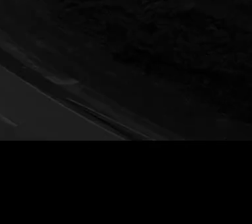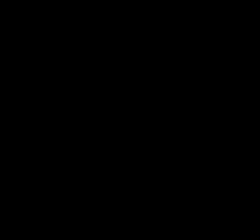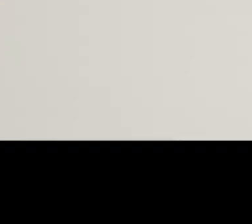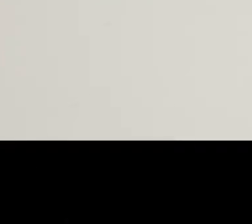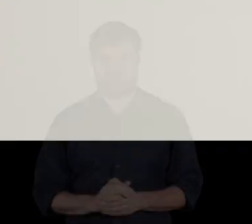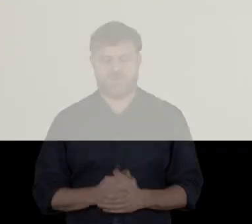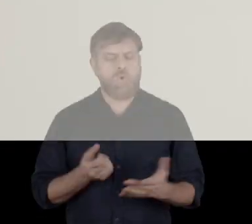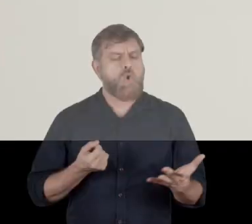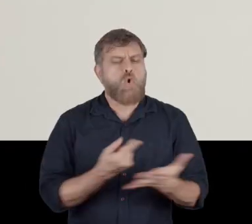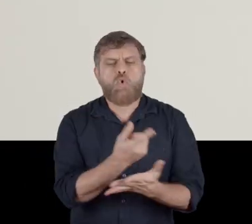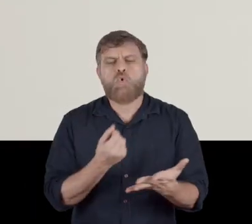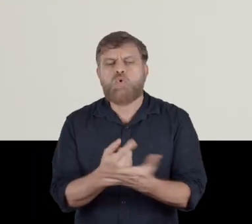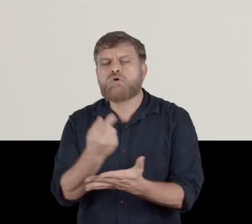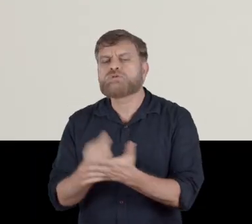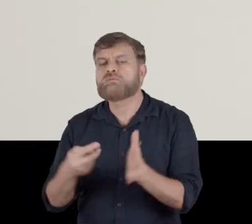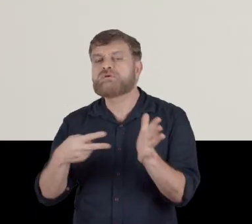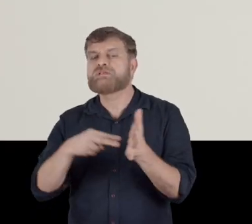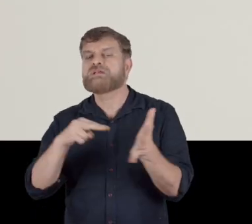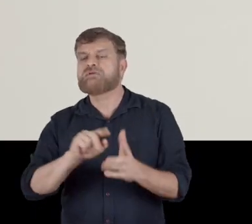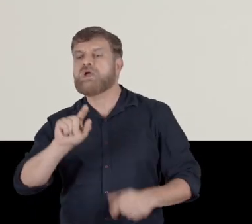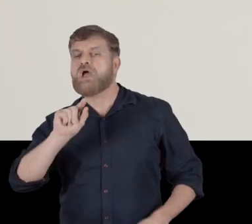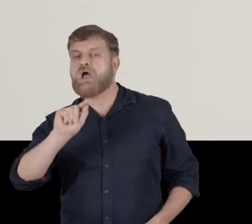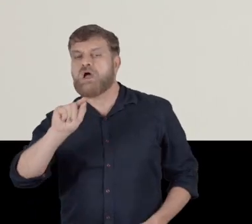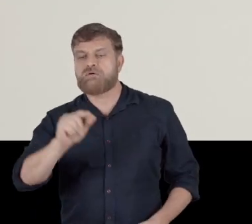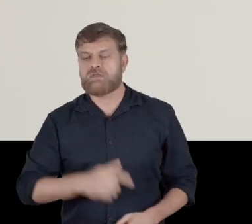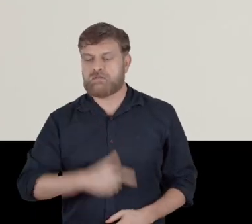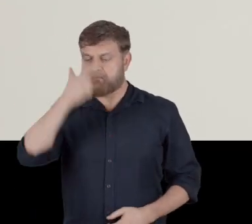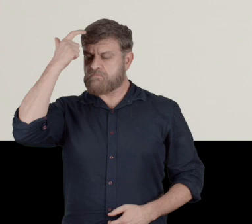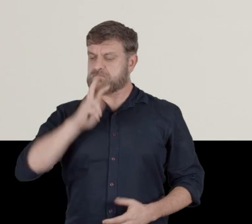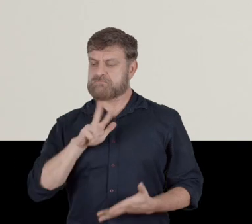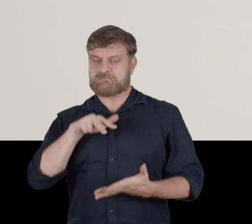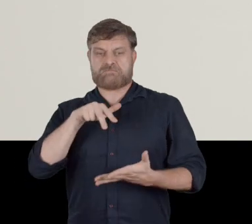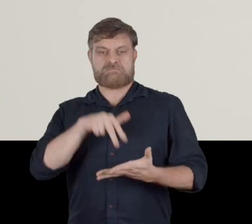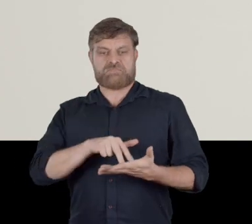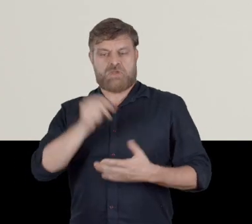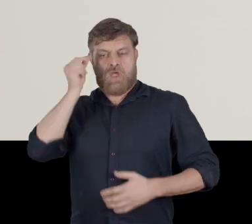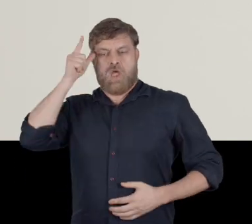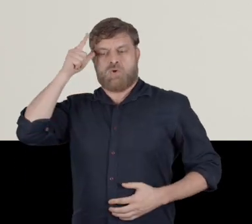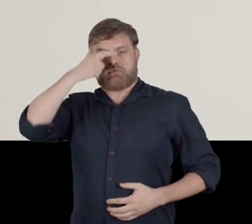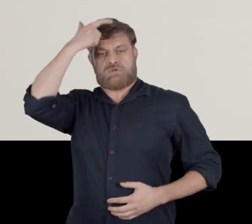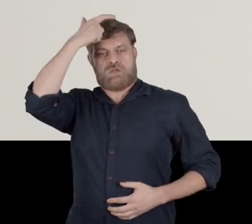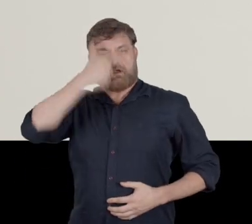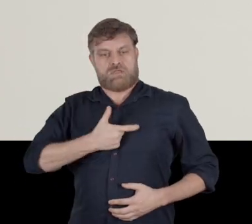O consumo nada mais é do que uma confirmação sociocultural que você